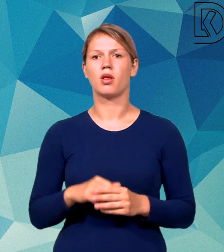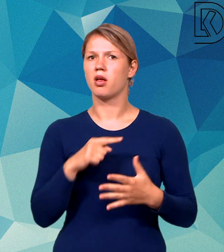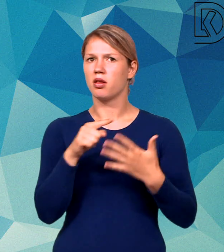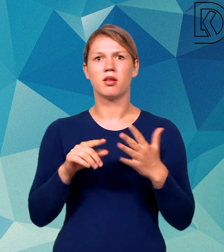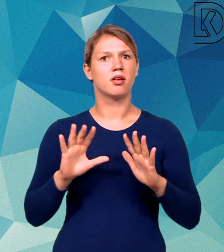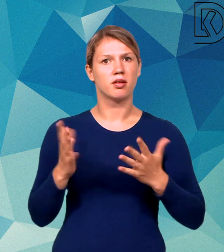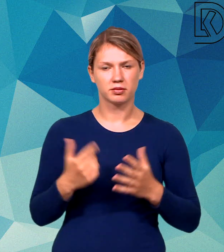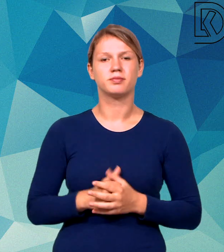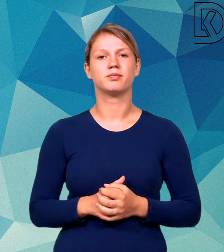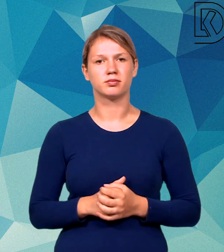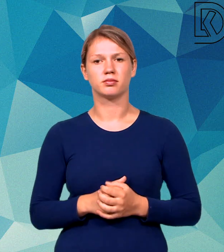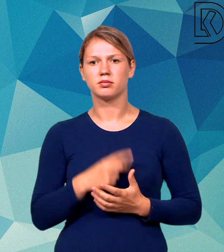Kokie yra šie penki aspektai?